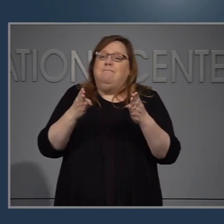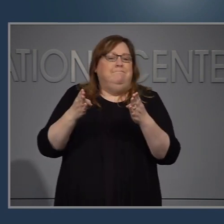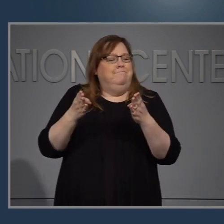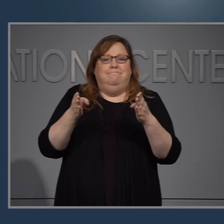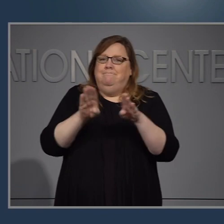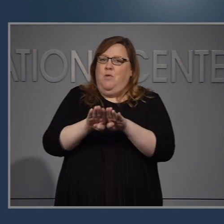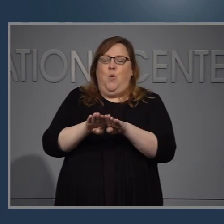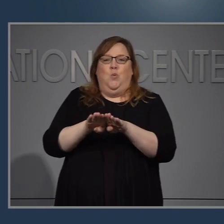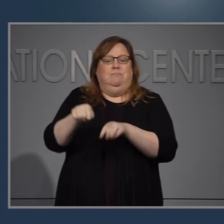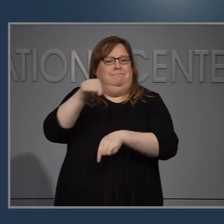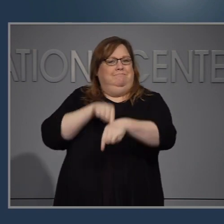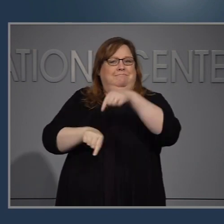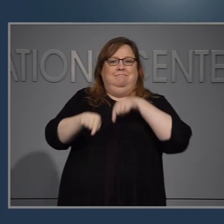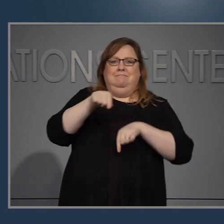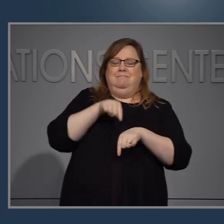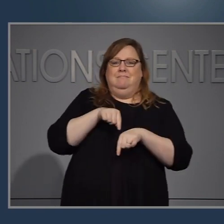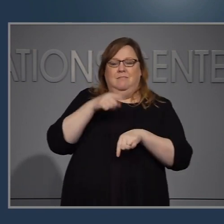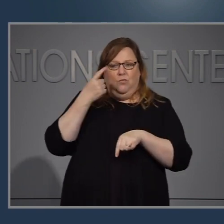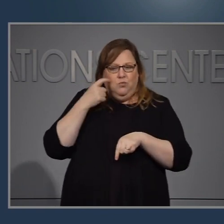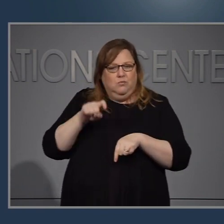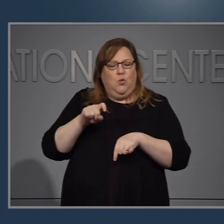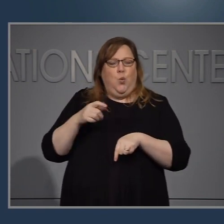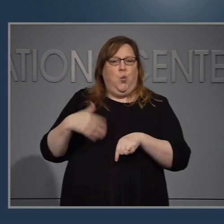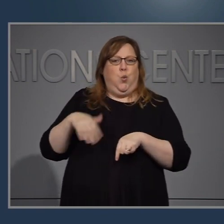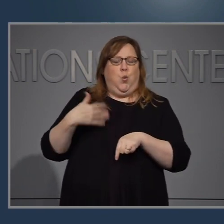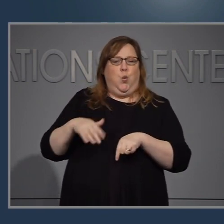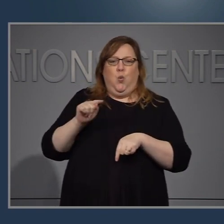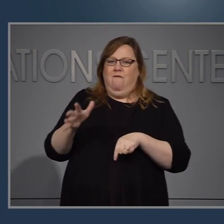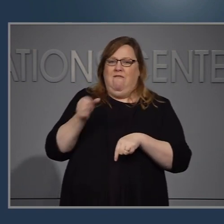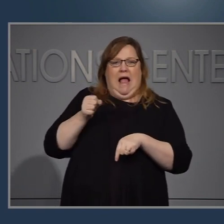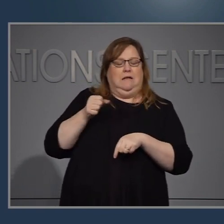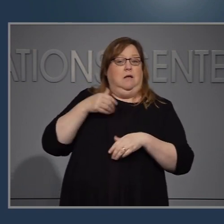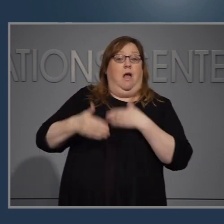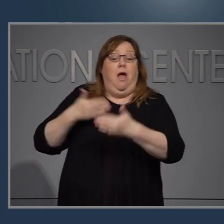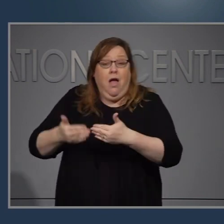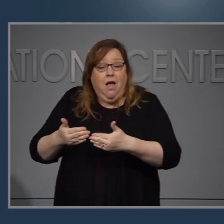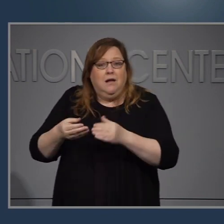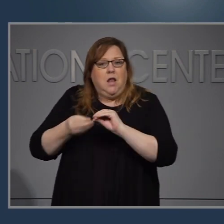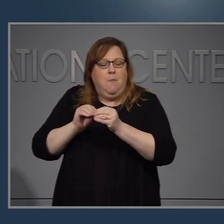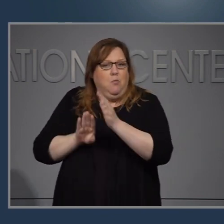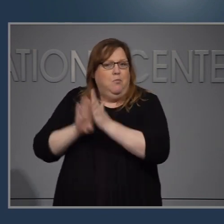Algunos abierta mentir reconocen que actuaron demasiado rápido, agradezco al